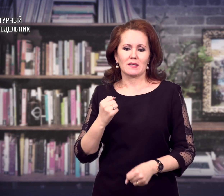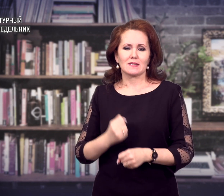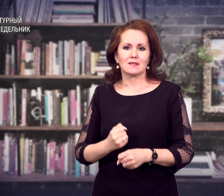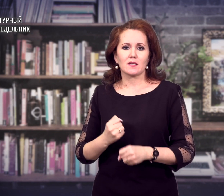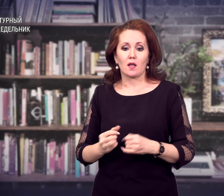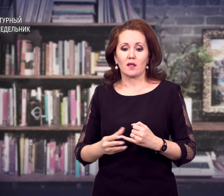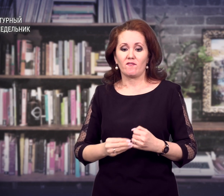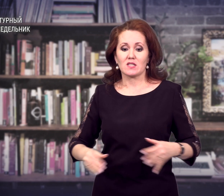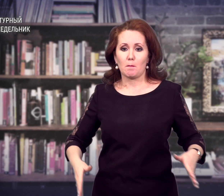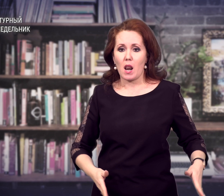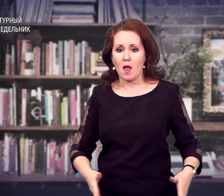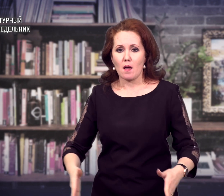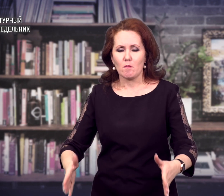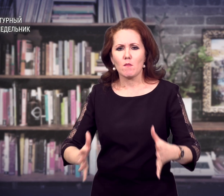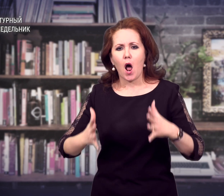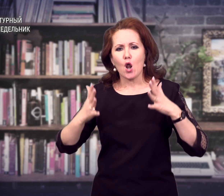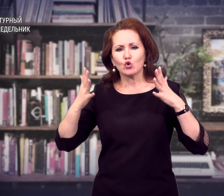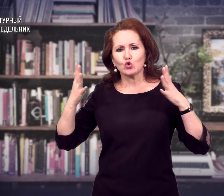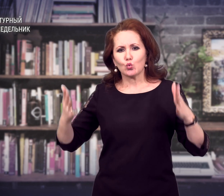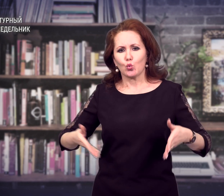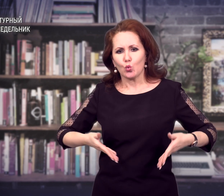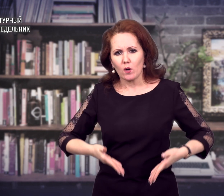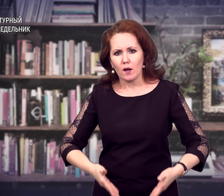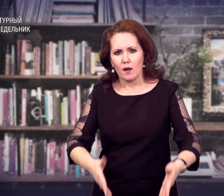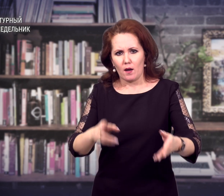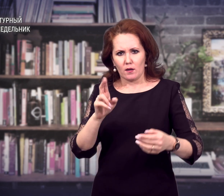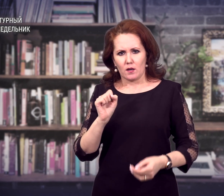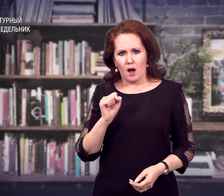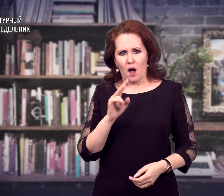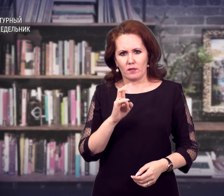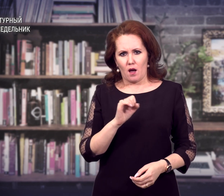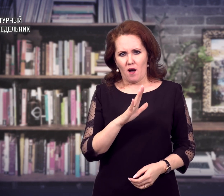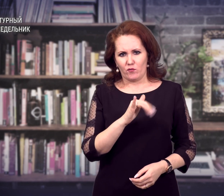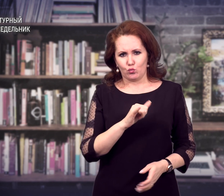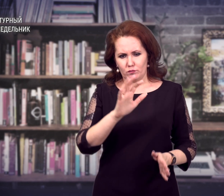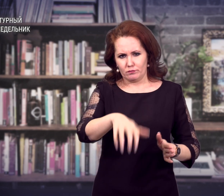сделать в земле огромную канаву.